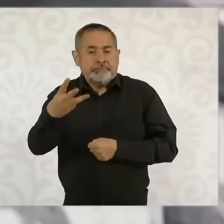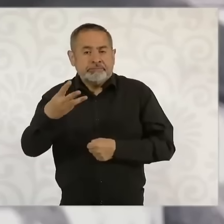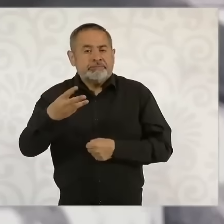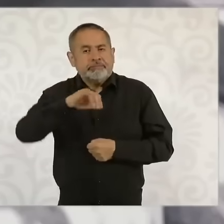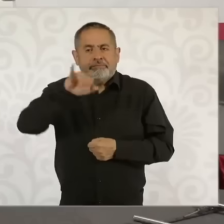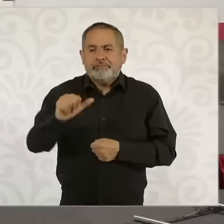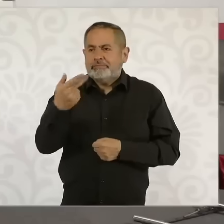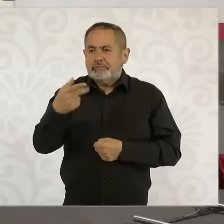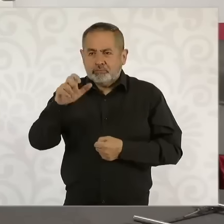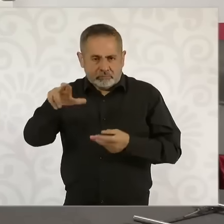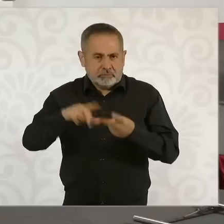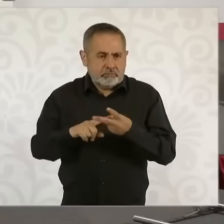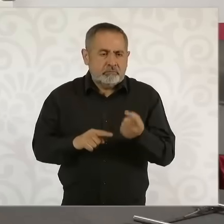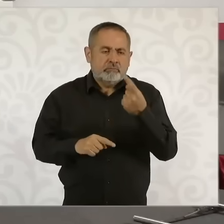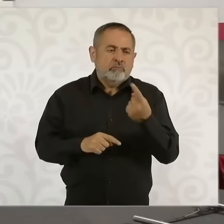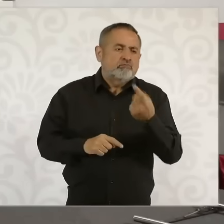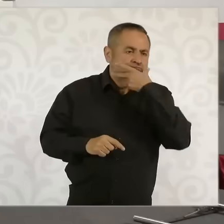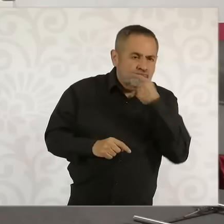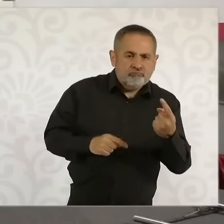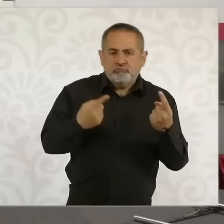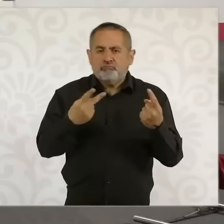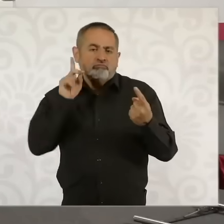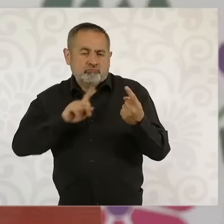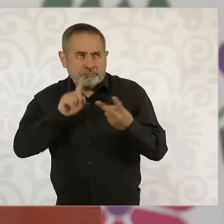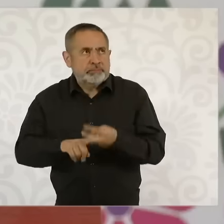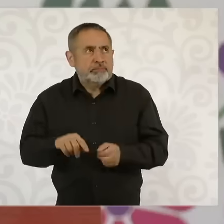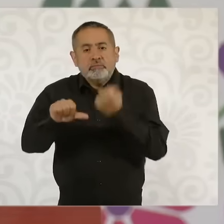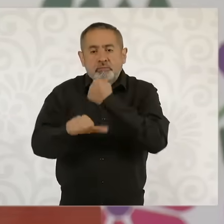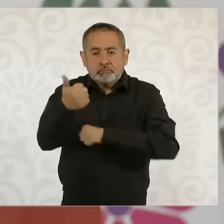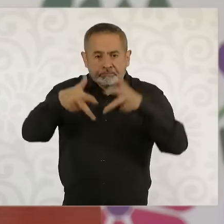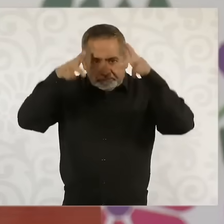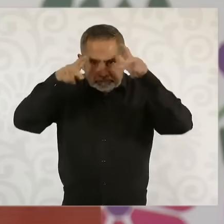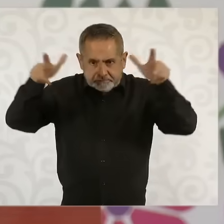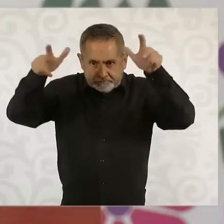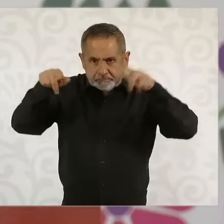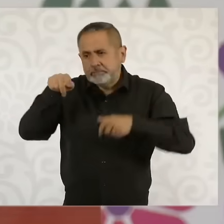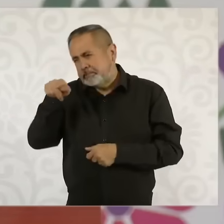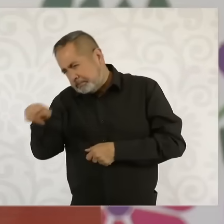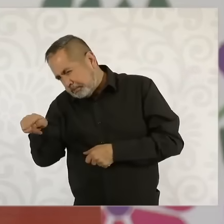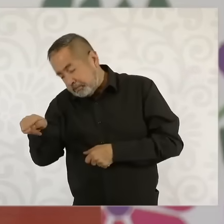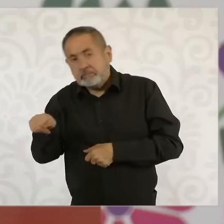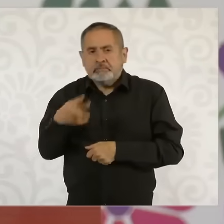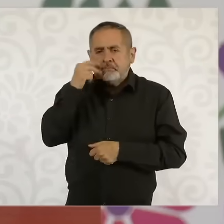un macho, dos hembras, tenemos 11 venados. Eh, uno de estos es un cerbatillo y tenemos una